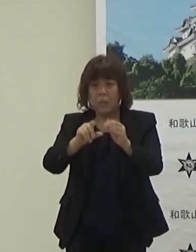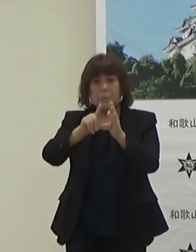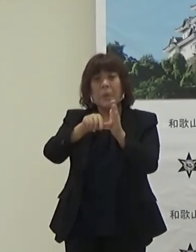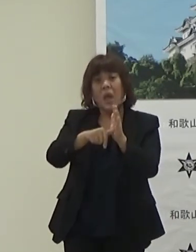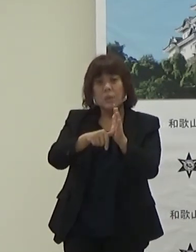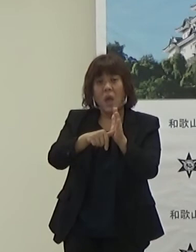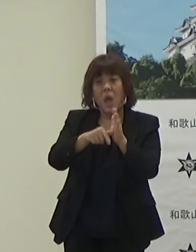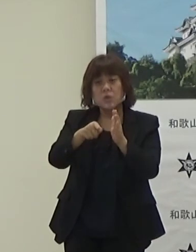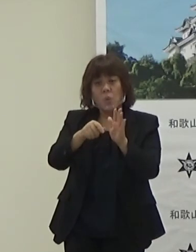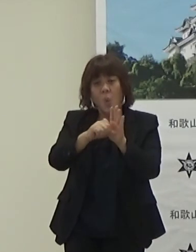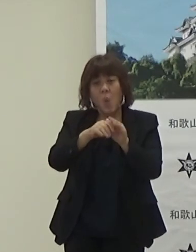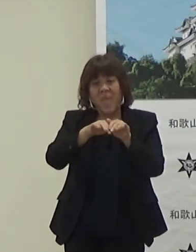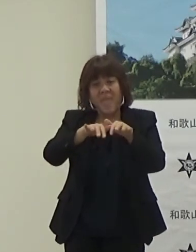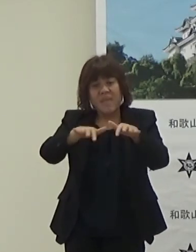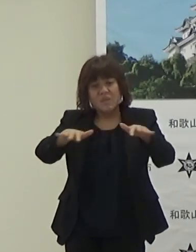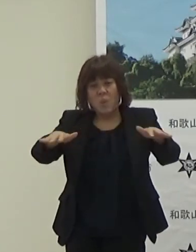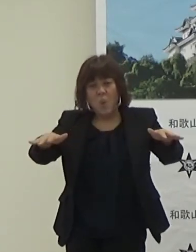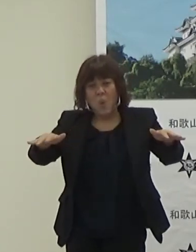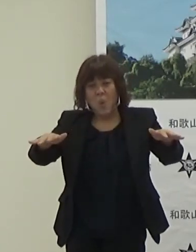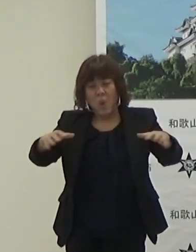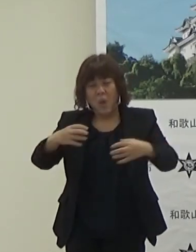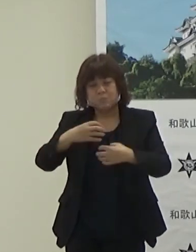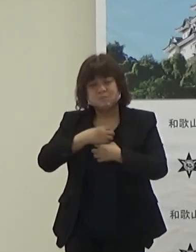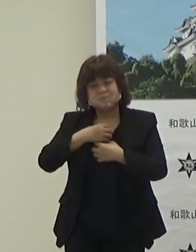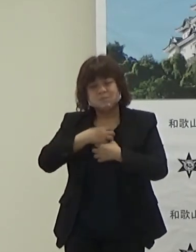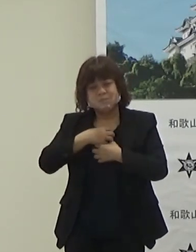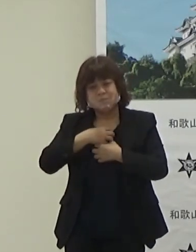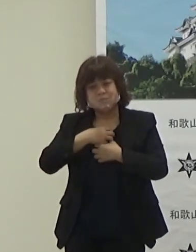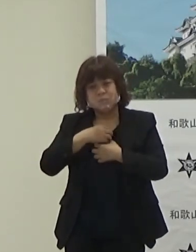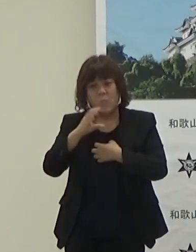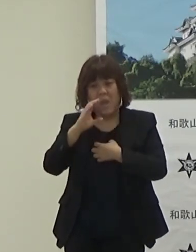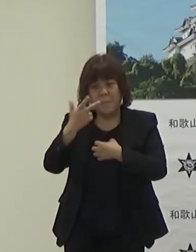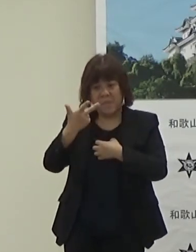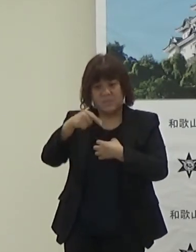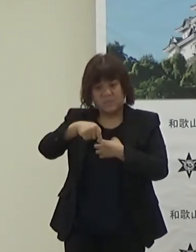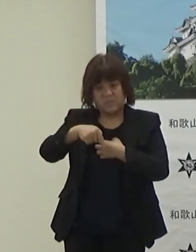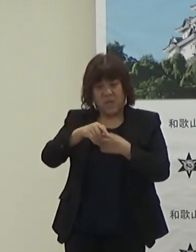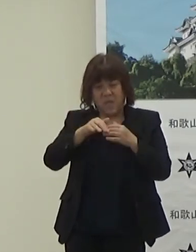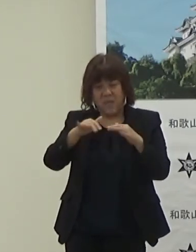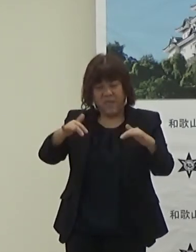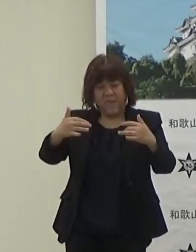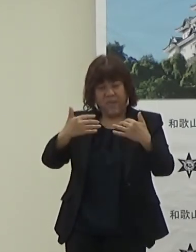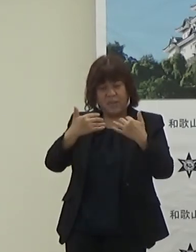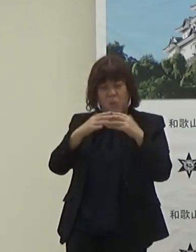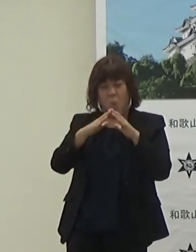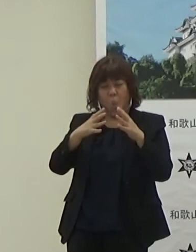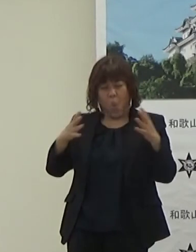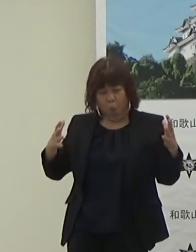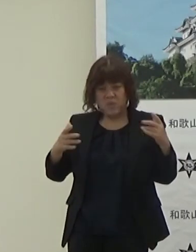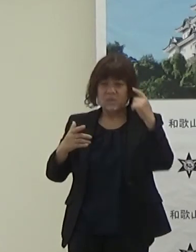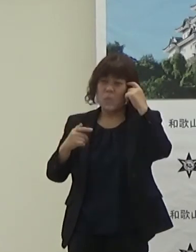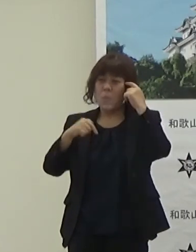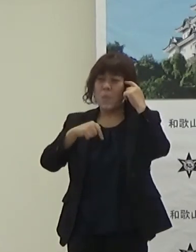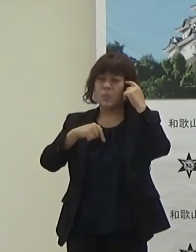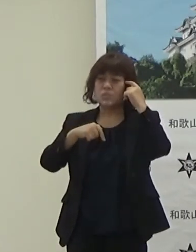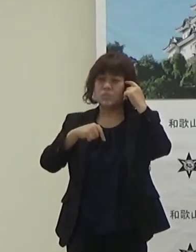その影響というのは計り知れない 一番影響受けるのは多分和歌山市だと思うんですね